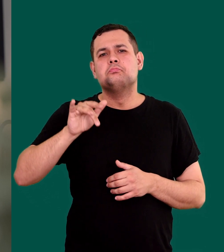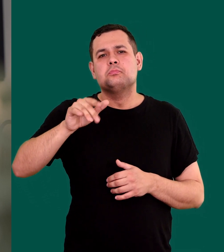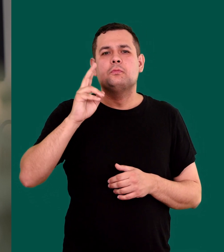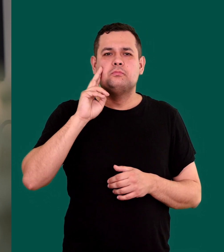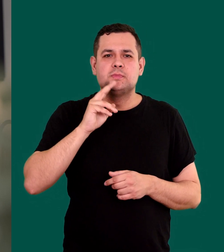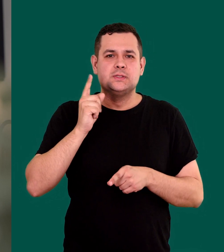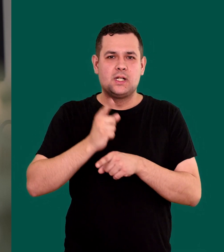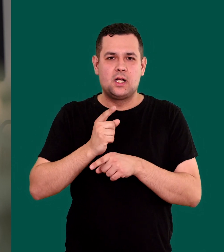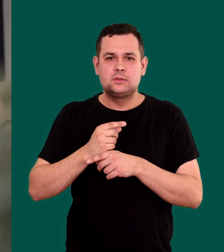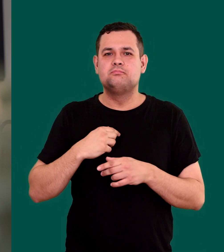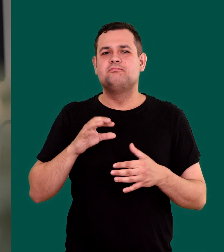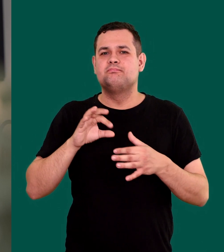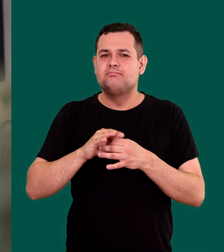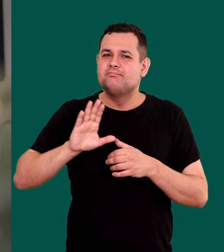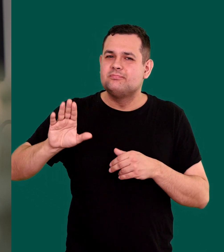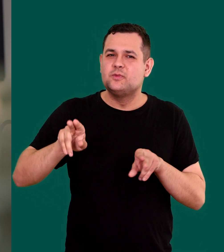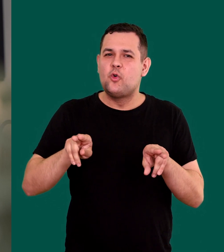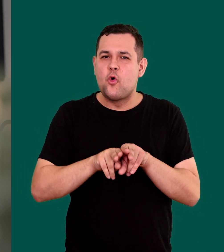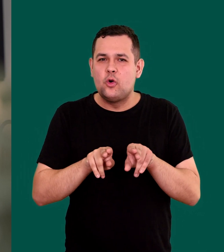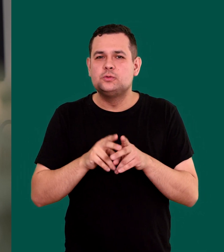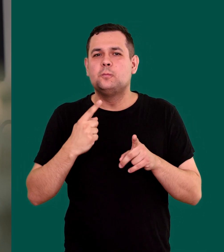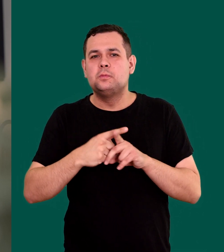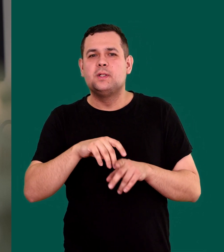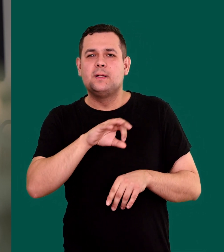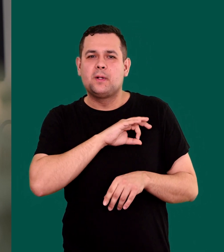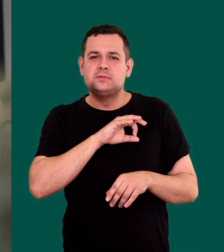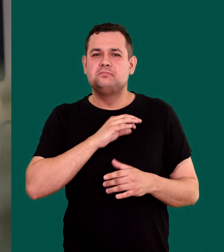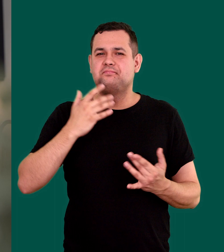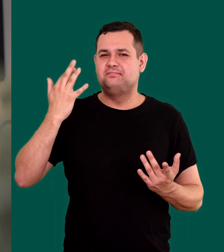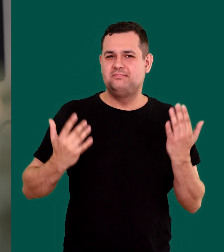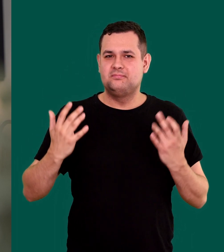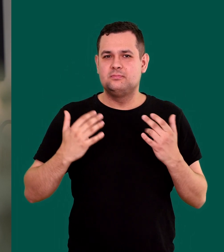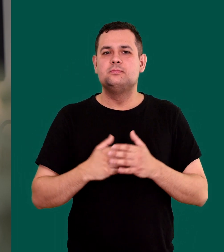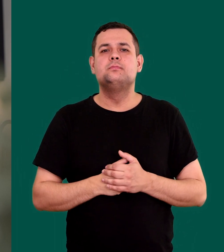Niekedy ide o nepočujúceho zákazníka, vtedy sa pripojím k jeho rodine a priateľom.